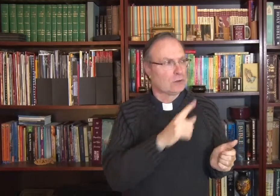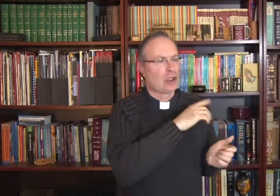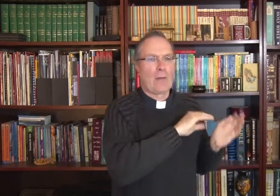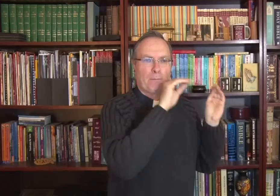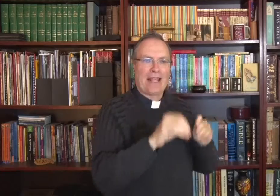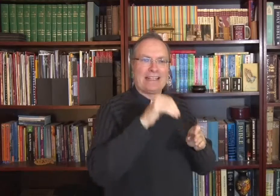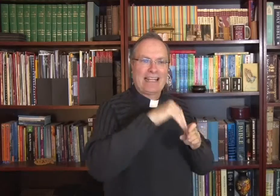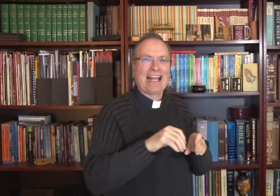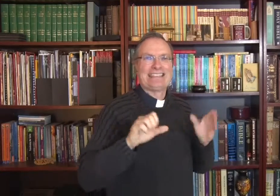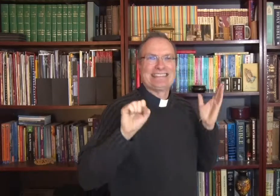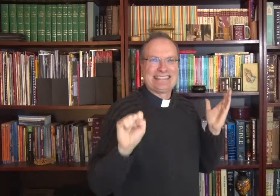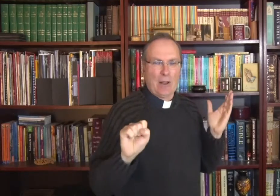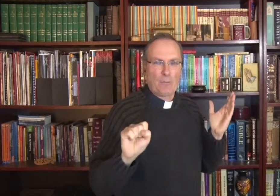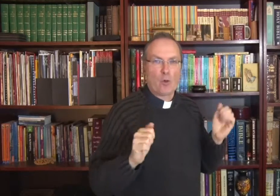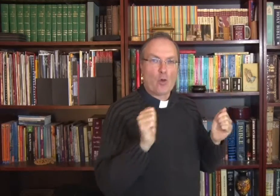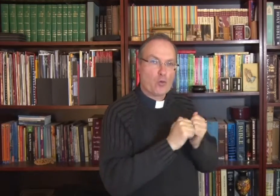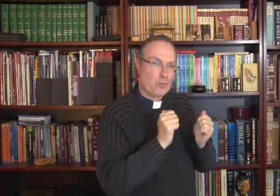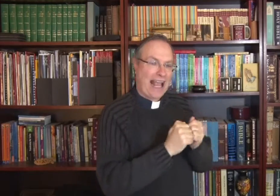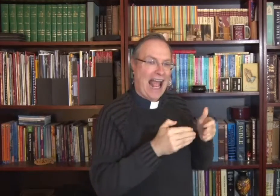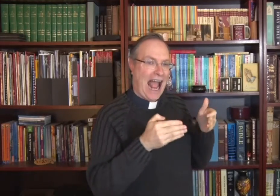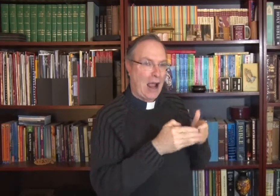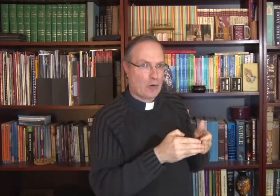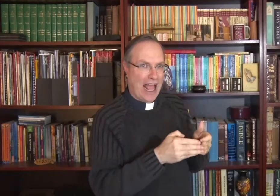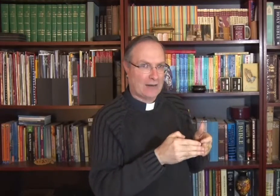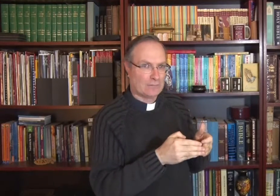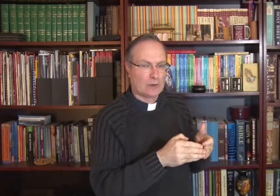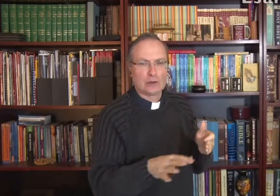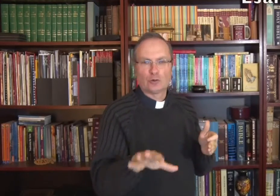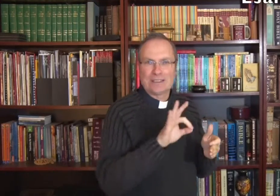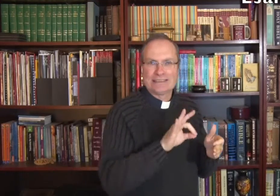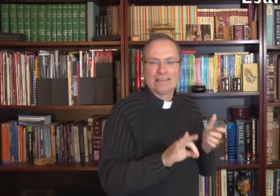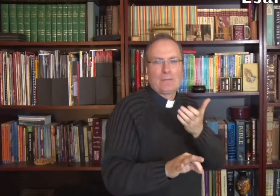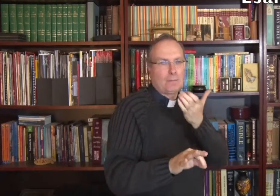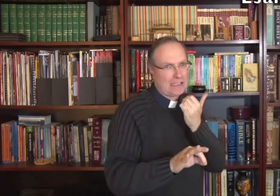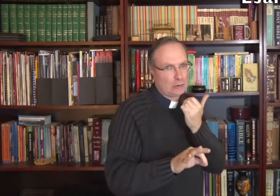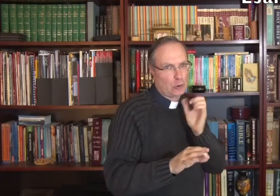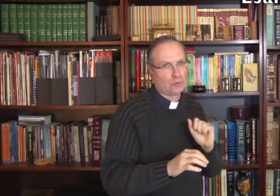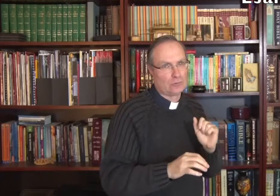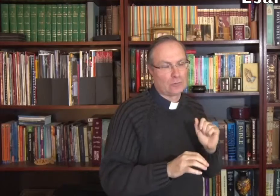Je mets dans Sion une pierre angulaire, choisie, précieuse.